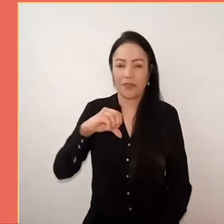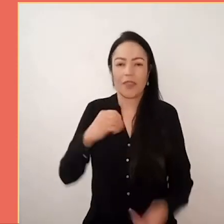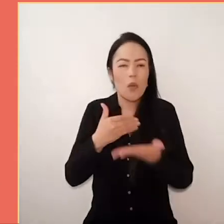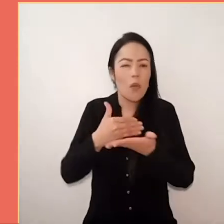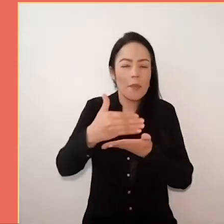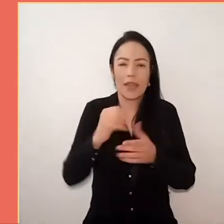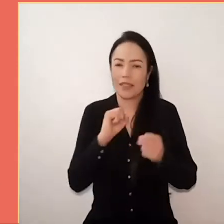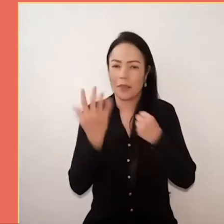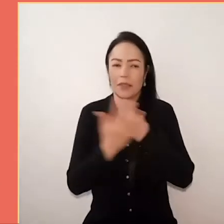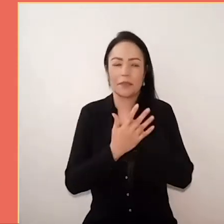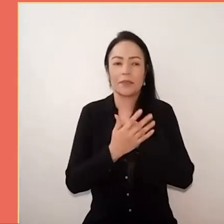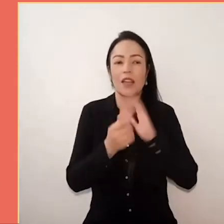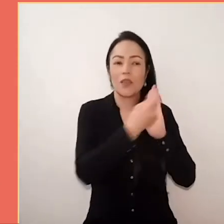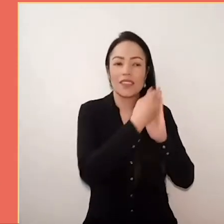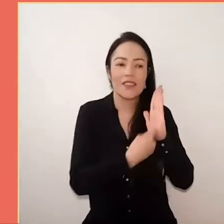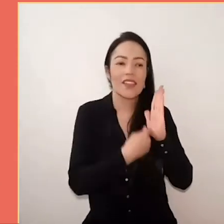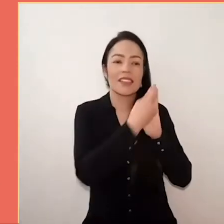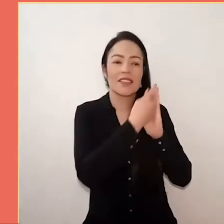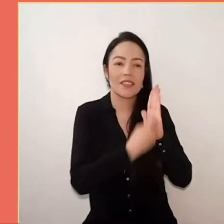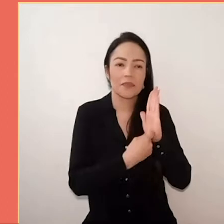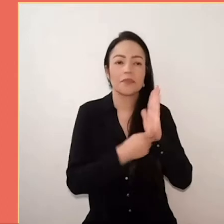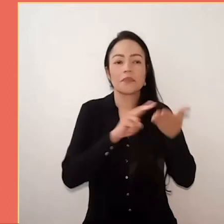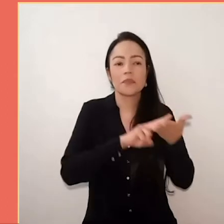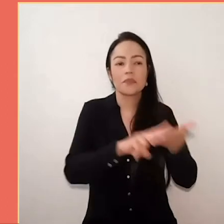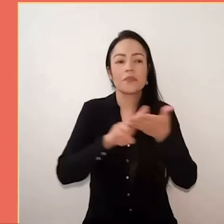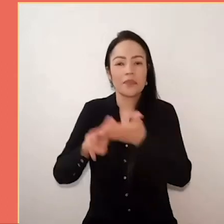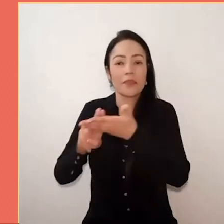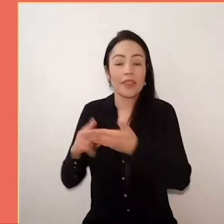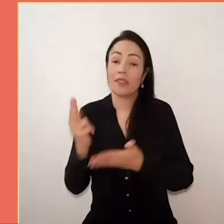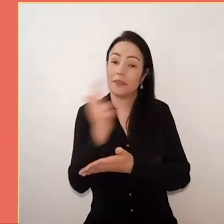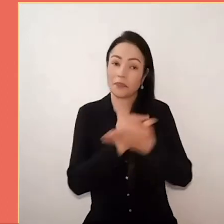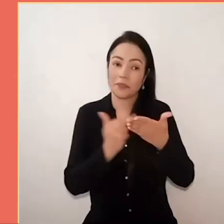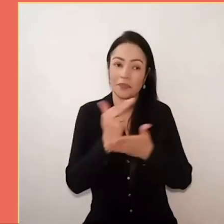e nós escrevemos essa carta, as ilustrações são maravilhosas,